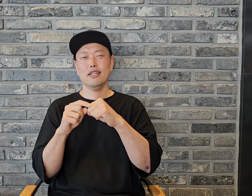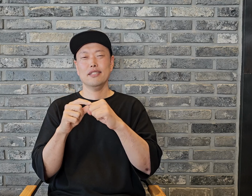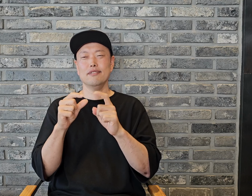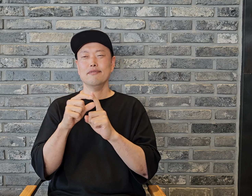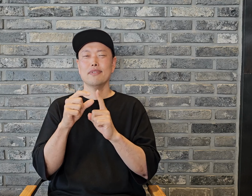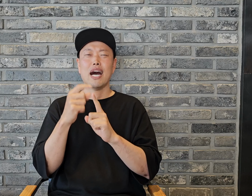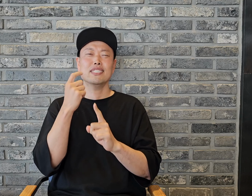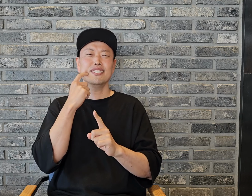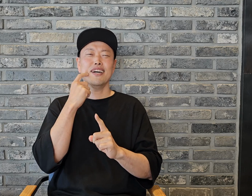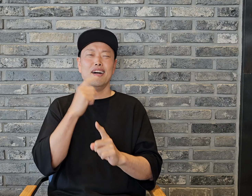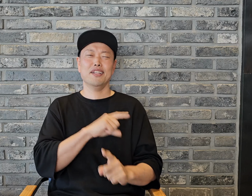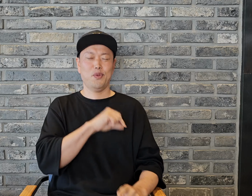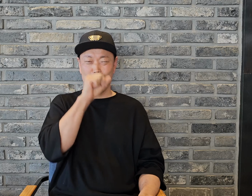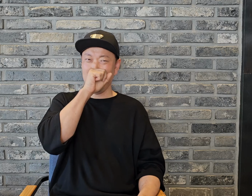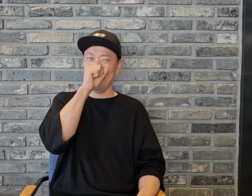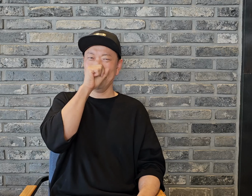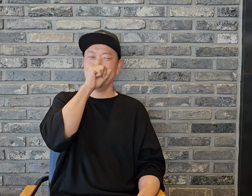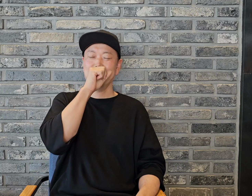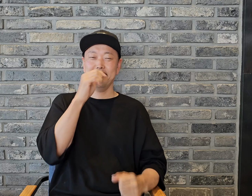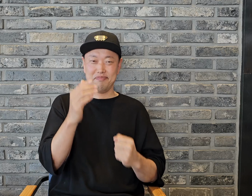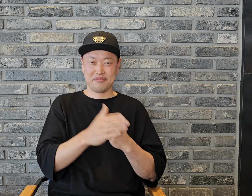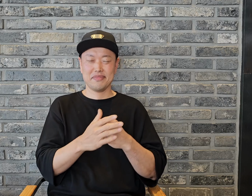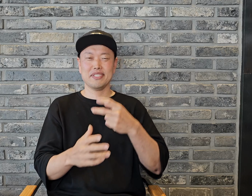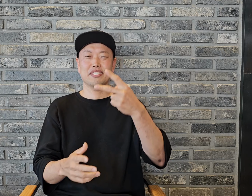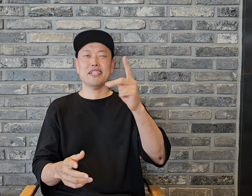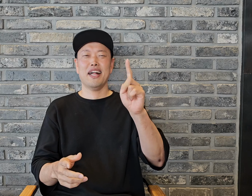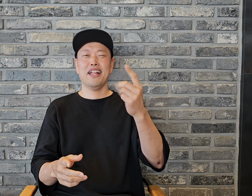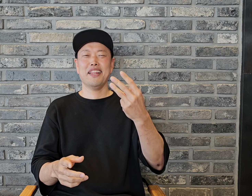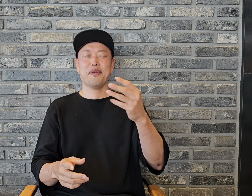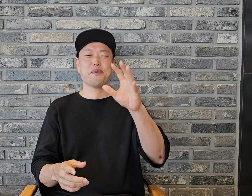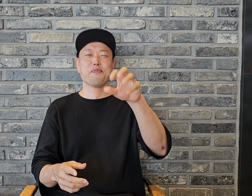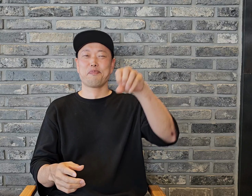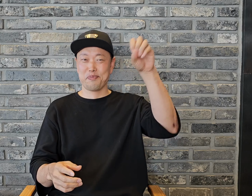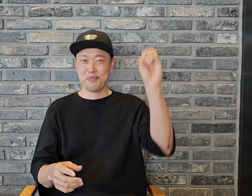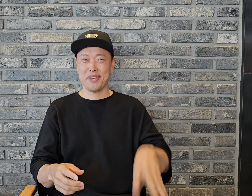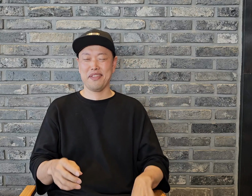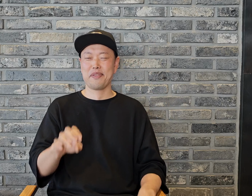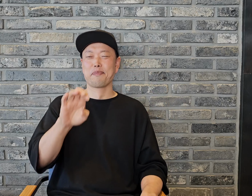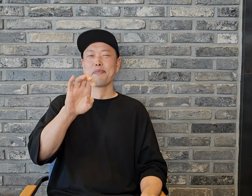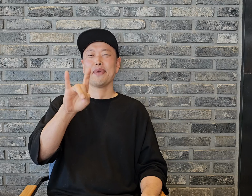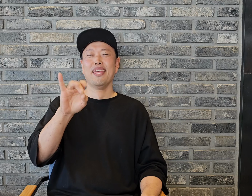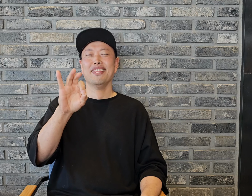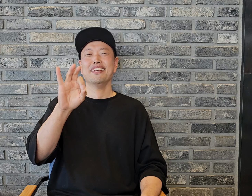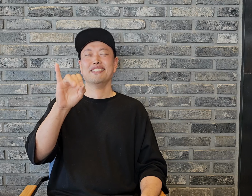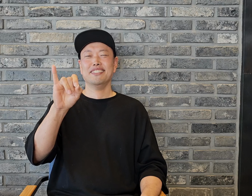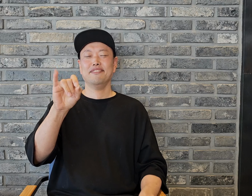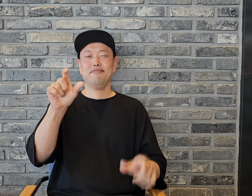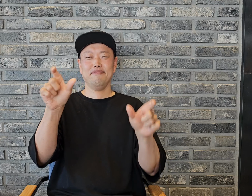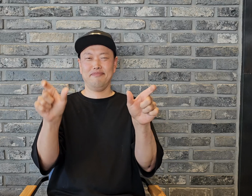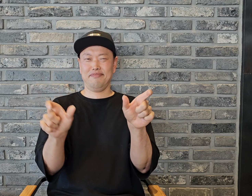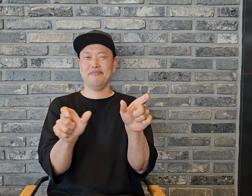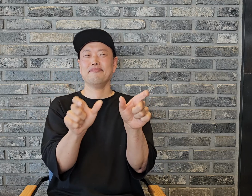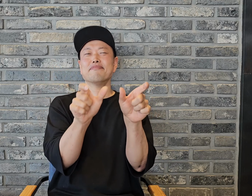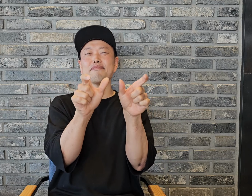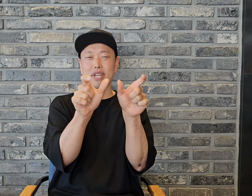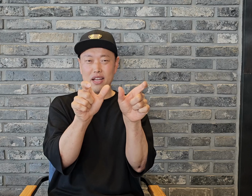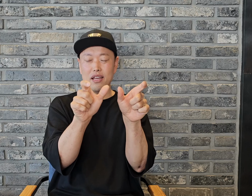Me gustan los caracoles, así que tomé la palabra "lenguaje de señas" y le agregué "caracol" como seudónimo.